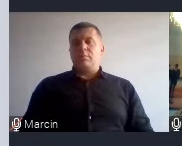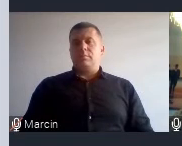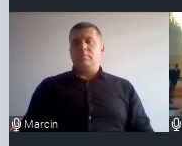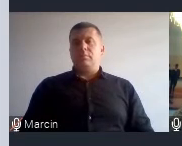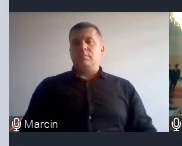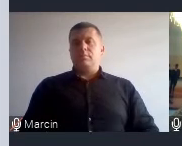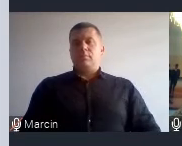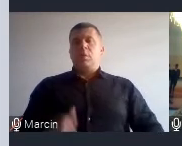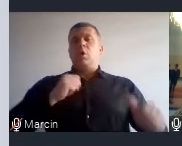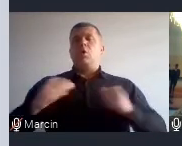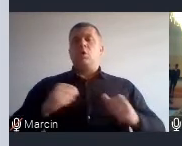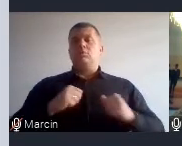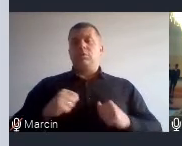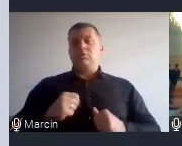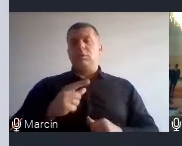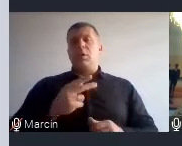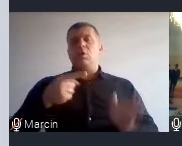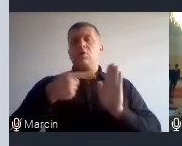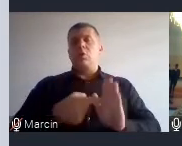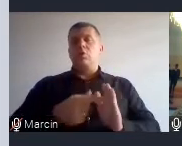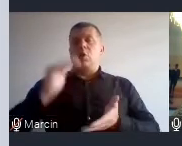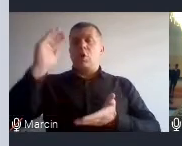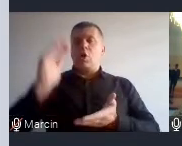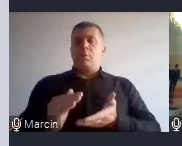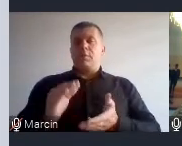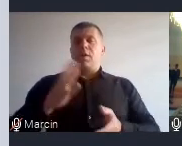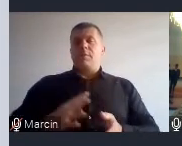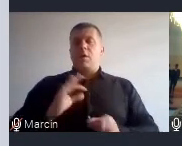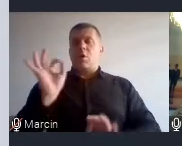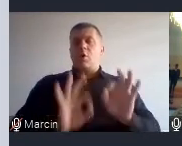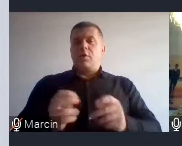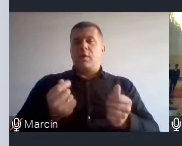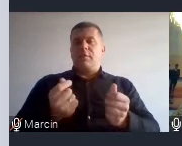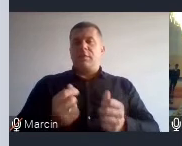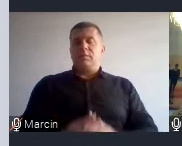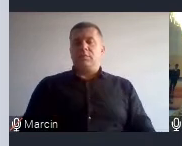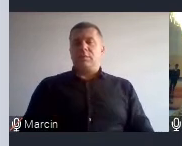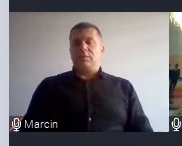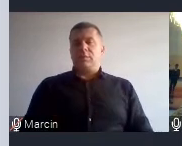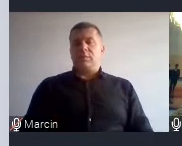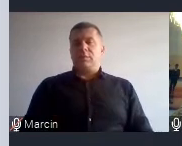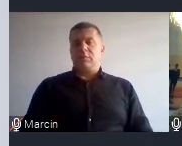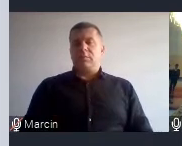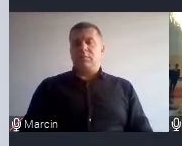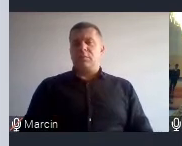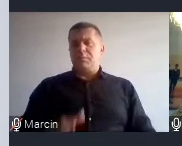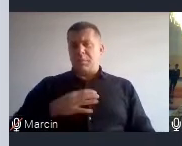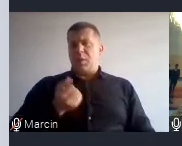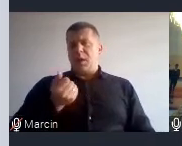które dotyczy właśnie obniżania wartości korekt finansowych. Tych rozporządzeń było kilka.